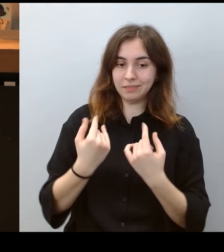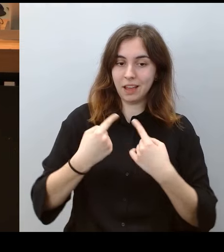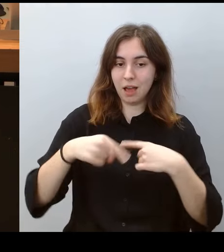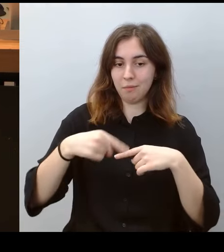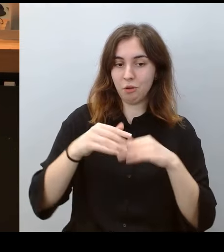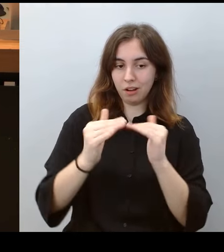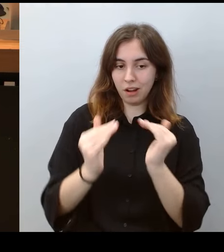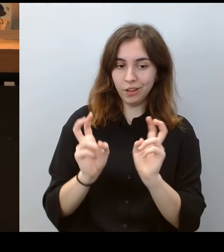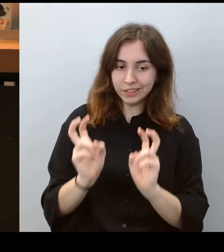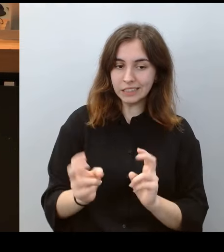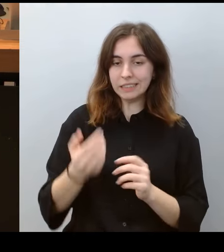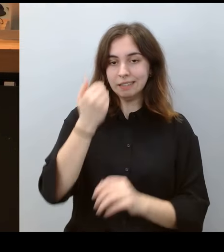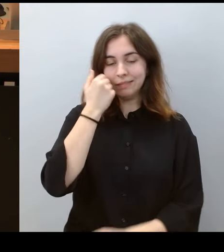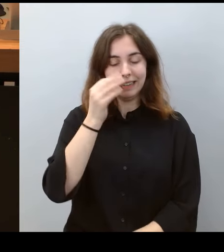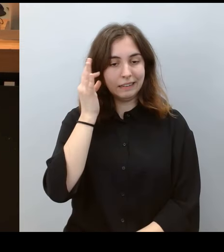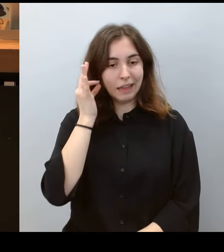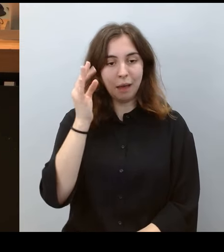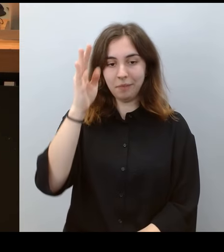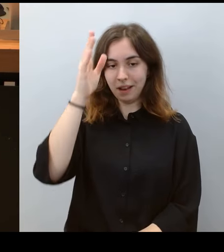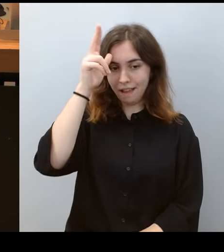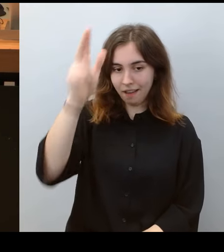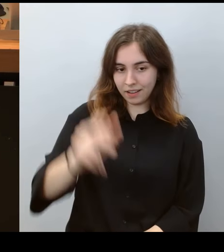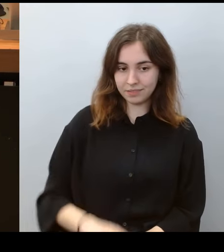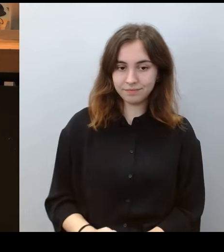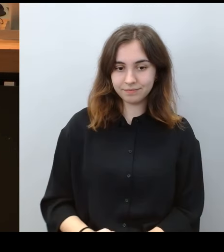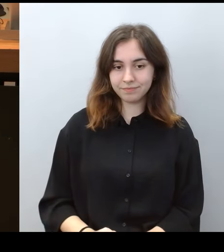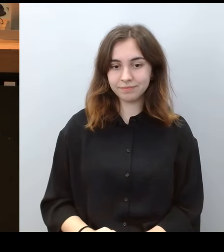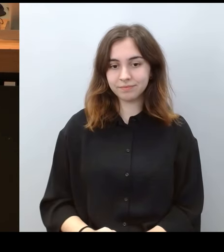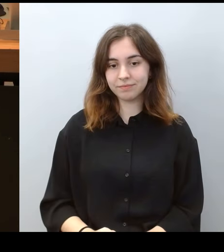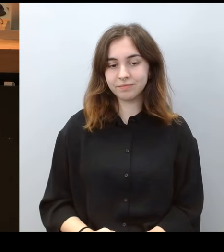Im Doppelhaushalt für die Jahre 2024 und 2025 sind für 24